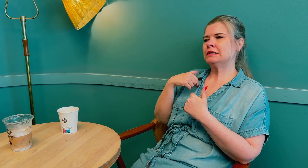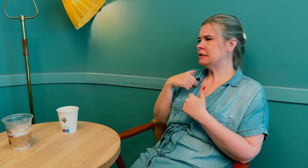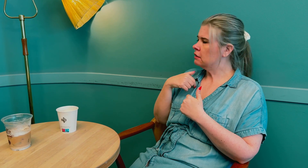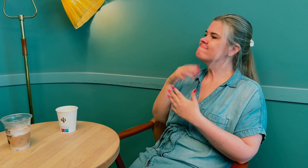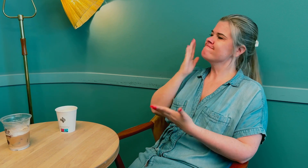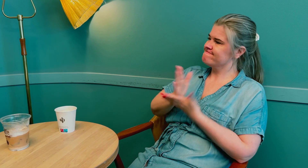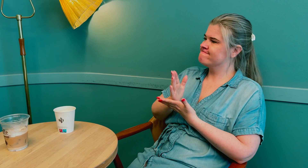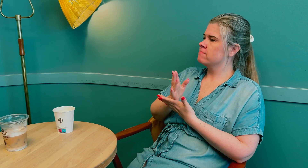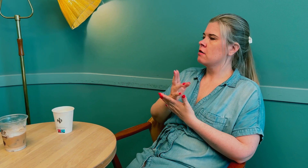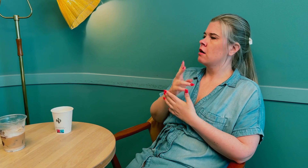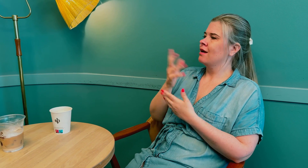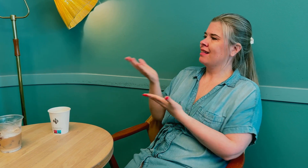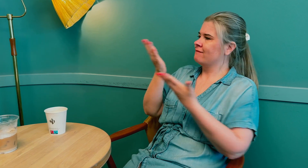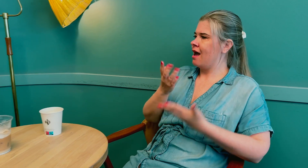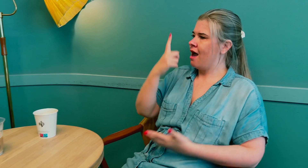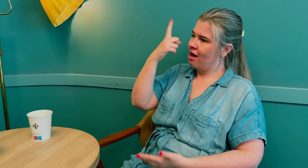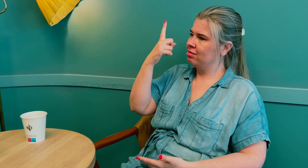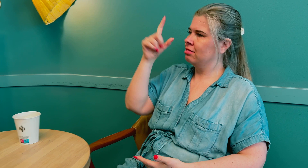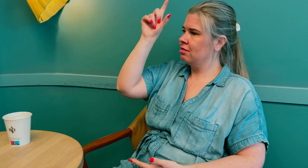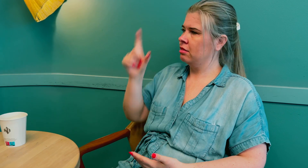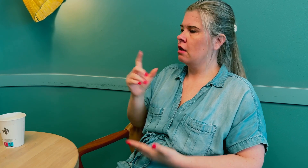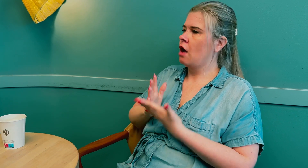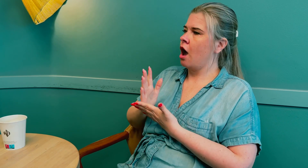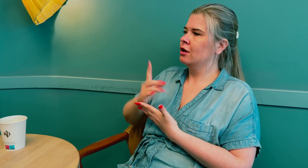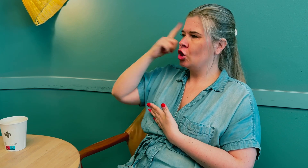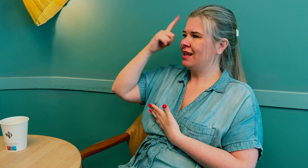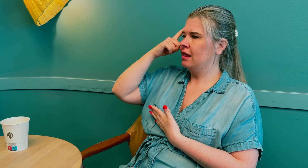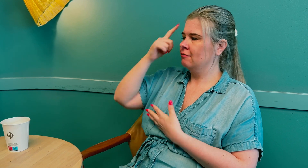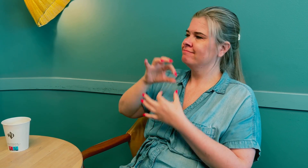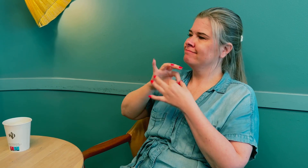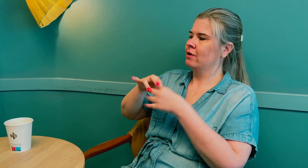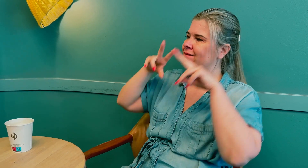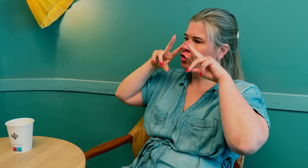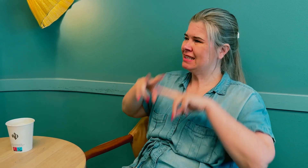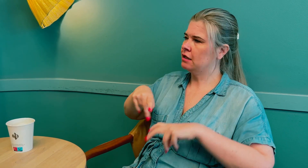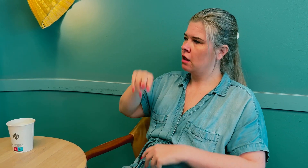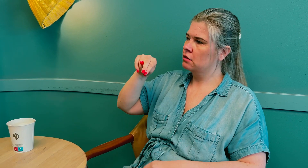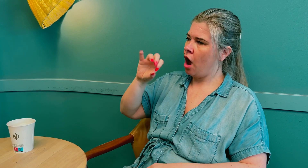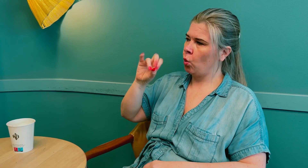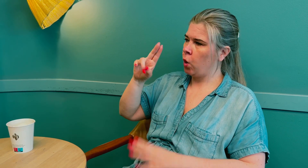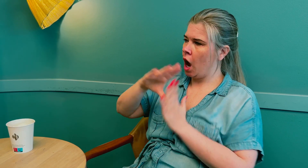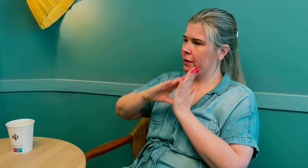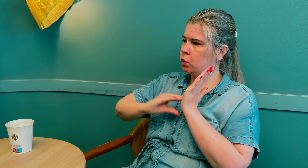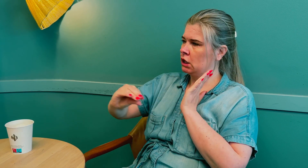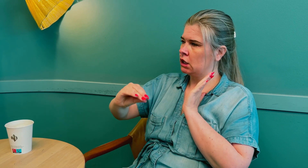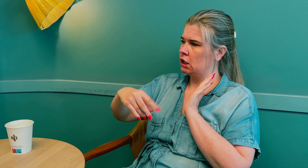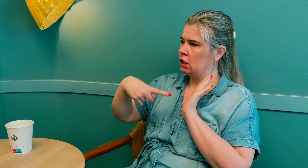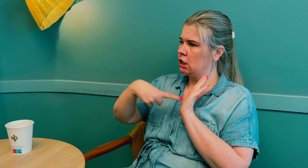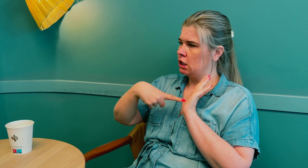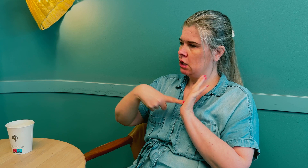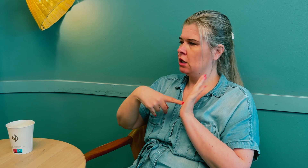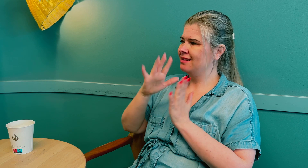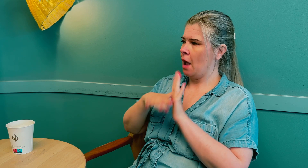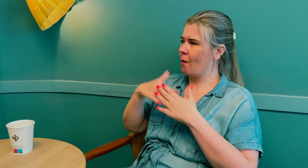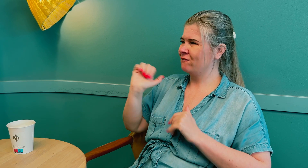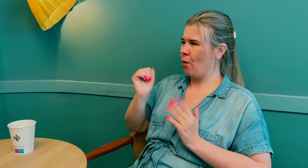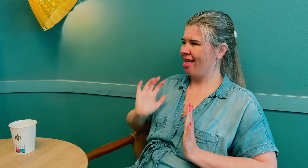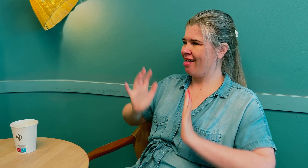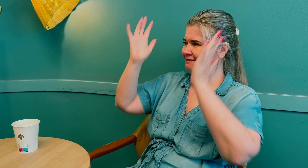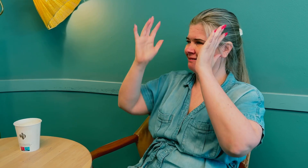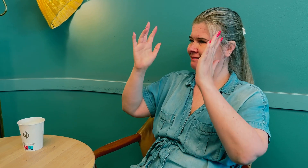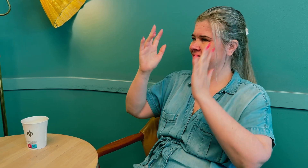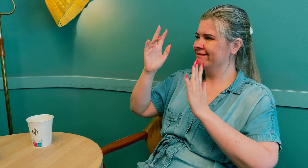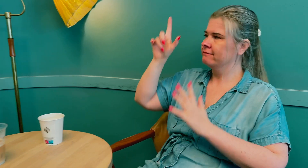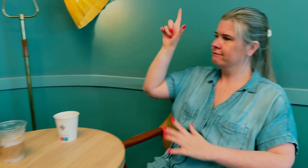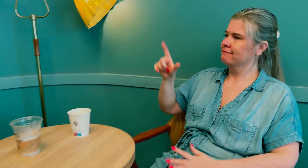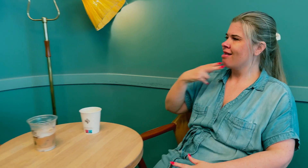Det var derfor jeg bestemte meg for å få inn en sakkyndig person som refereres til i NOU-rapporten «Tegnspråk for livet».